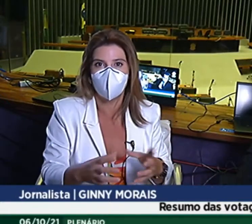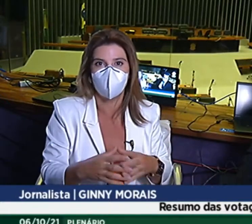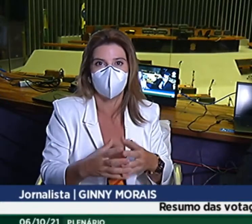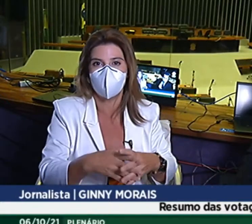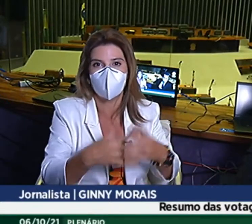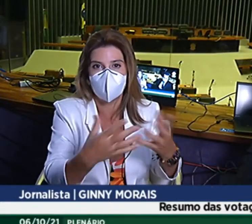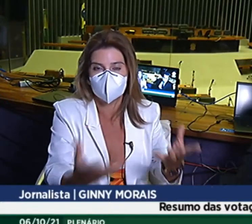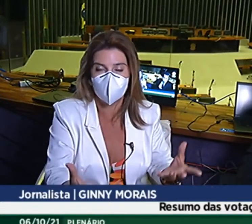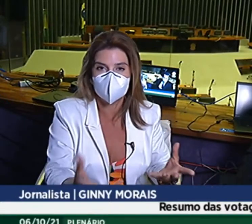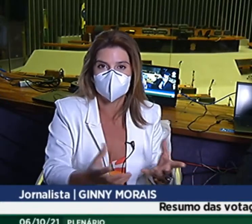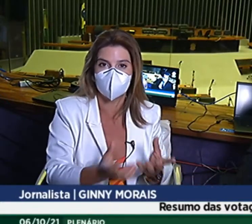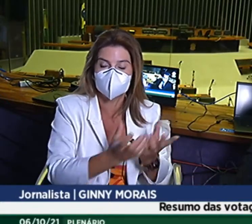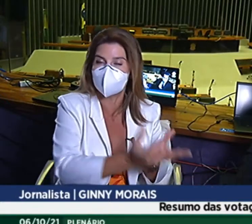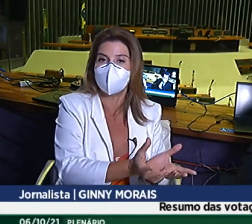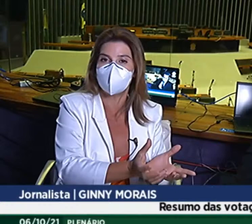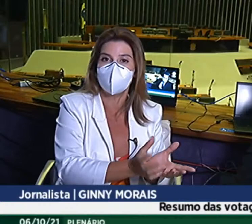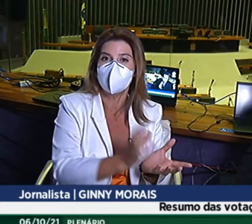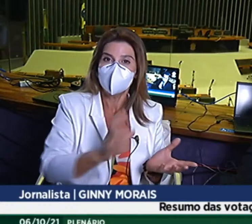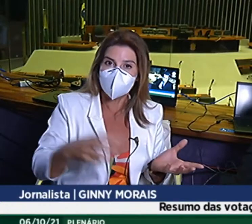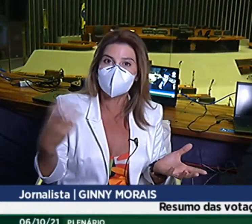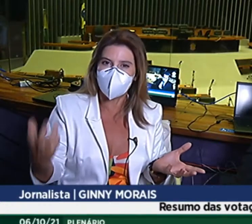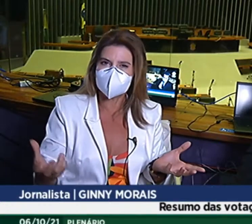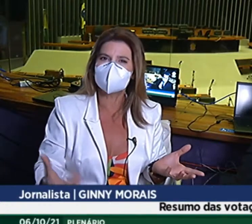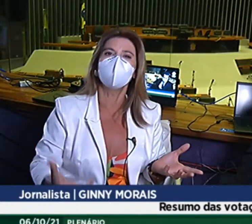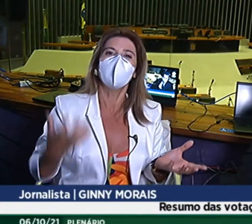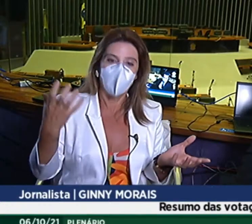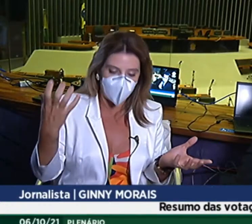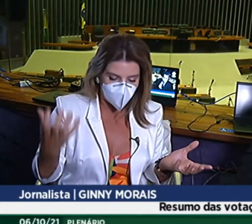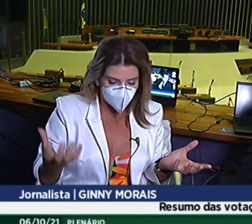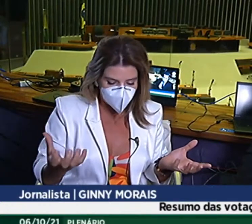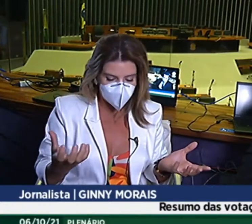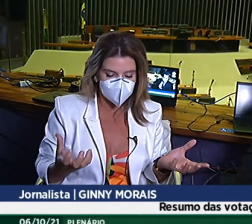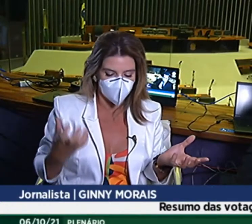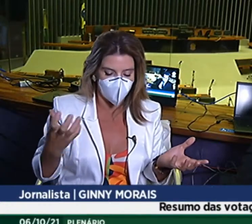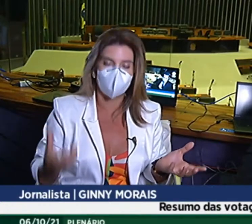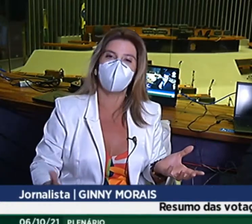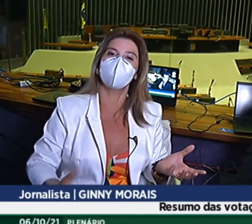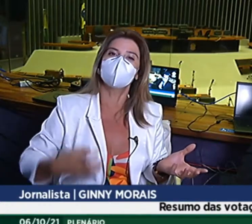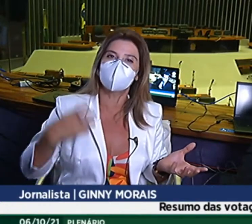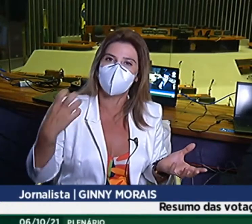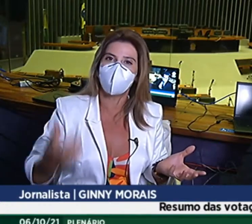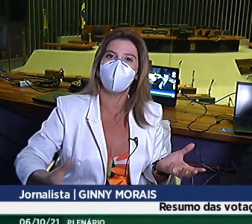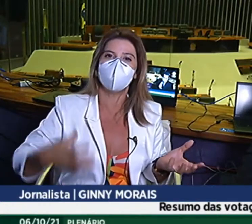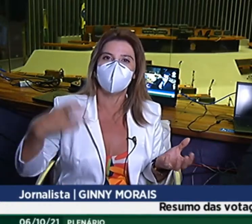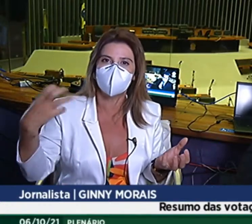DAQUELES QUE OLHA, INTENCIONALMENTE QUEREM ENRIQUECER A CUSTO DO DINHEIRO